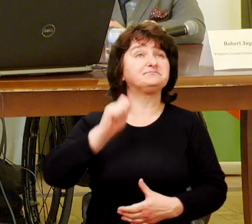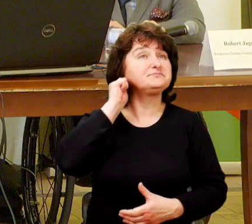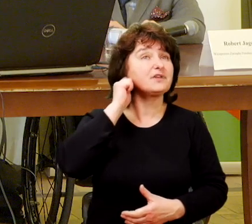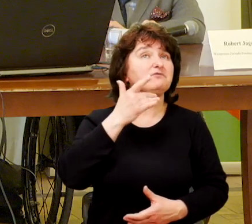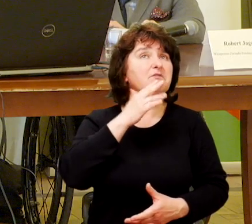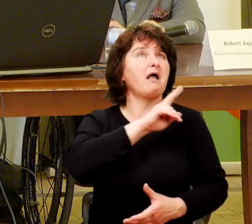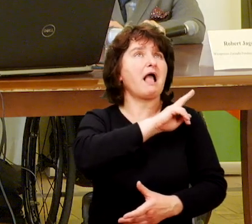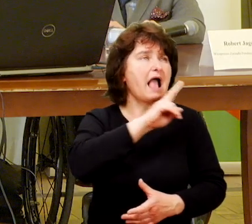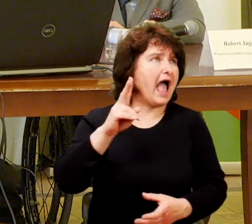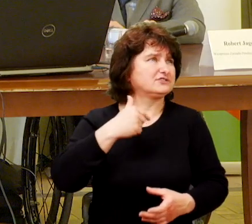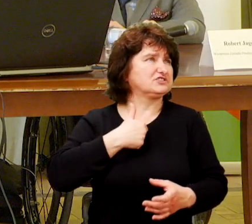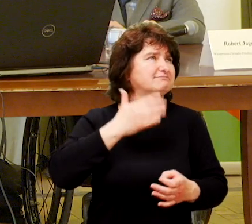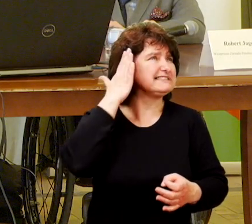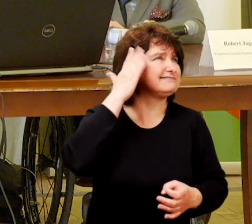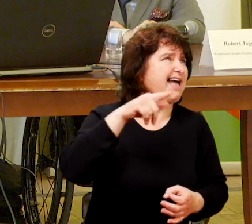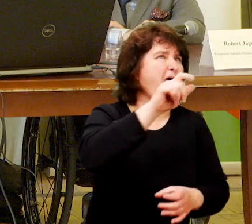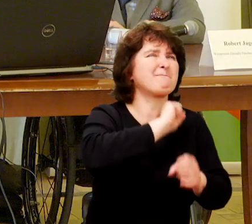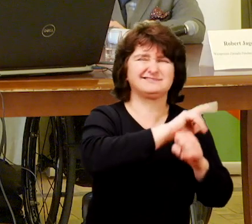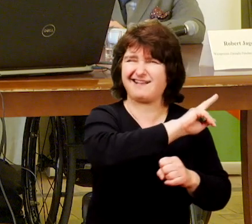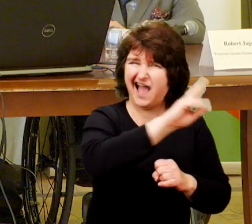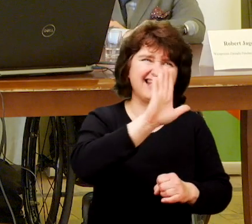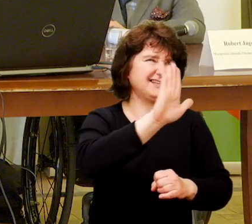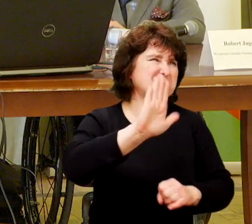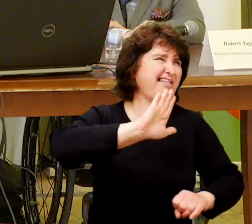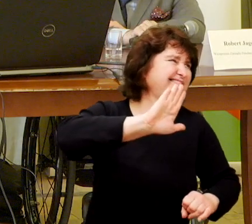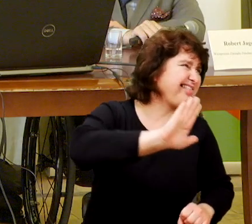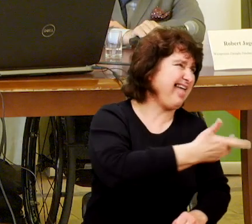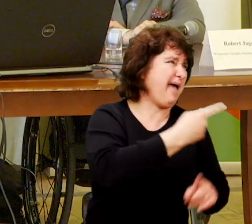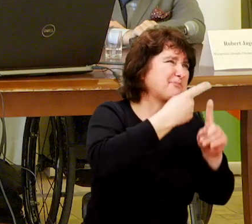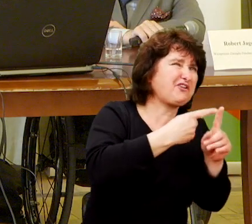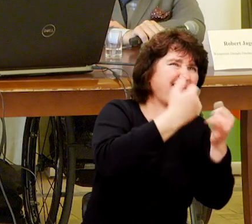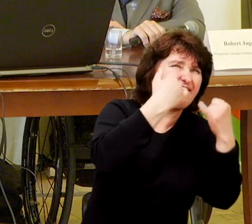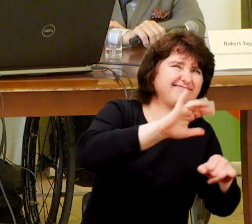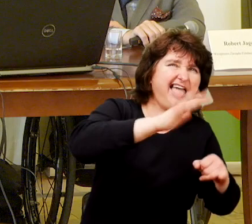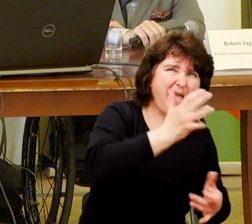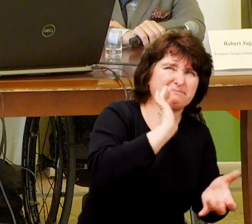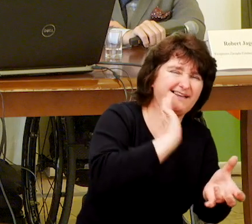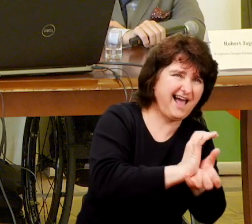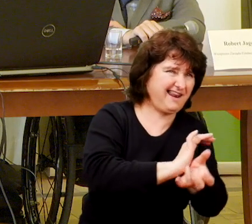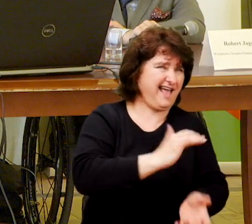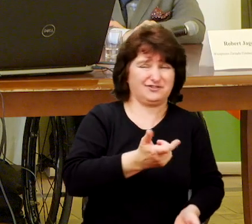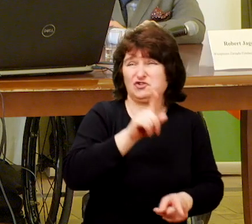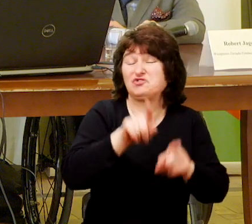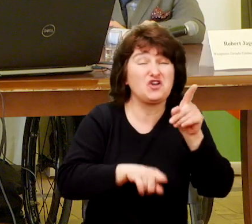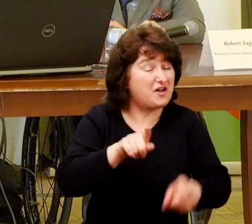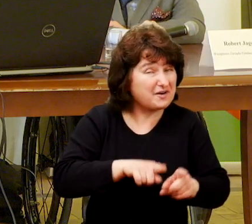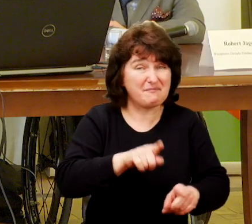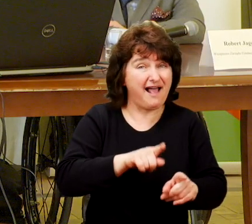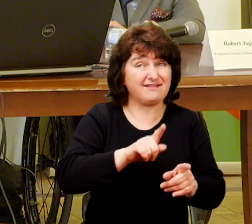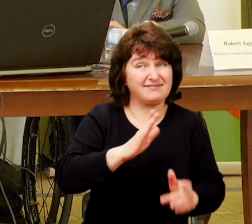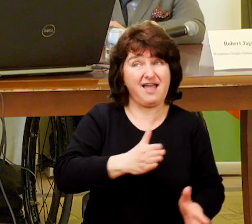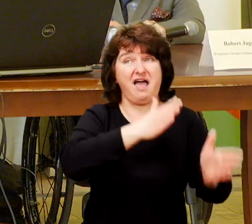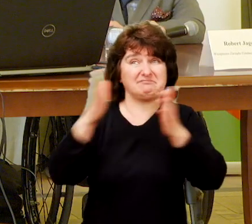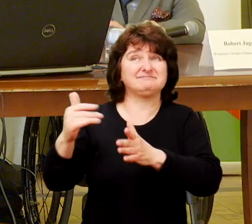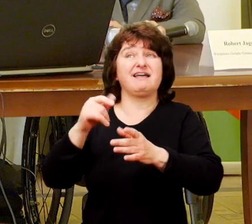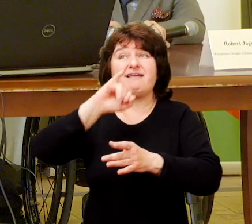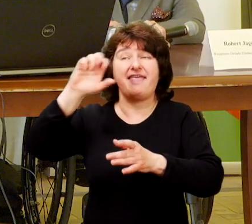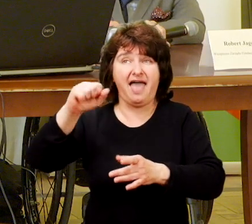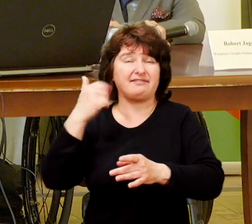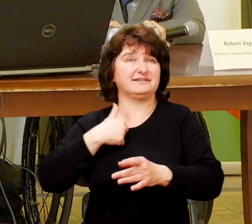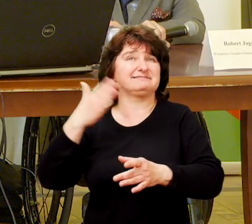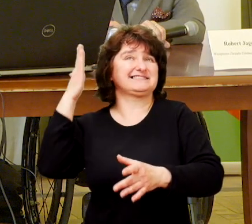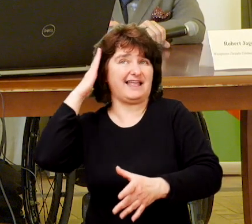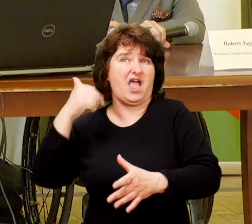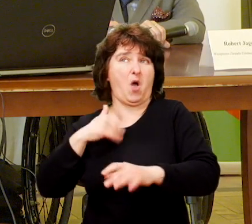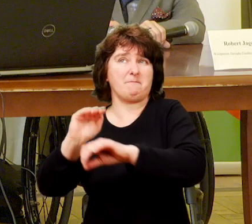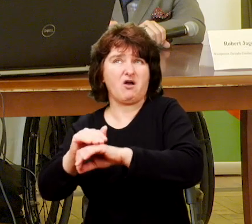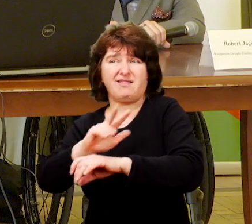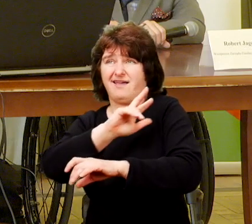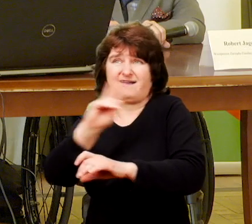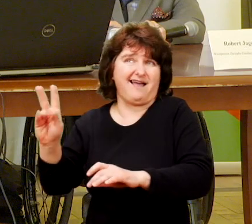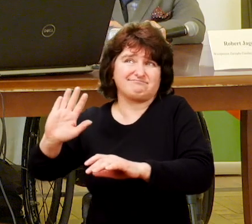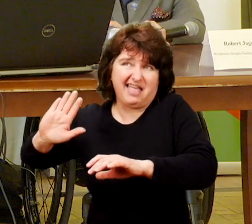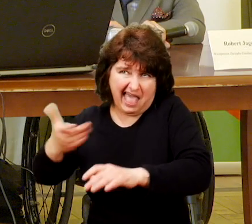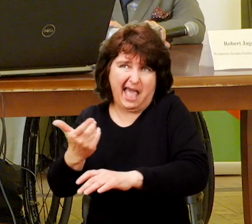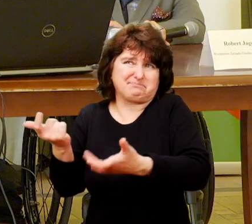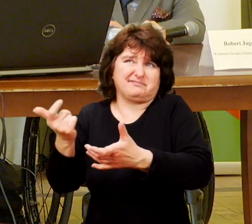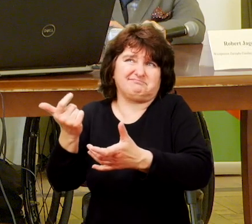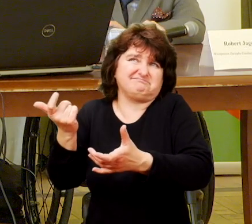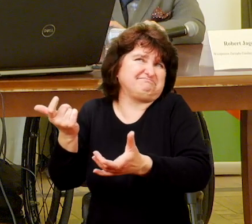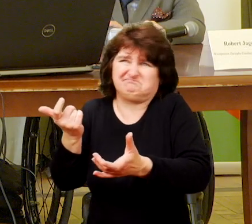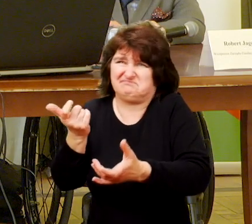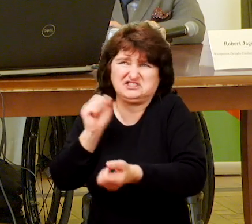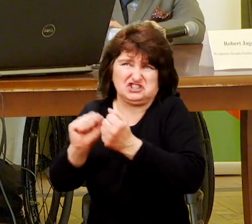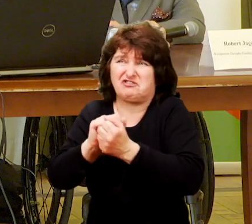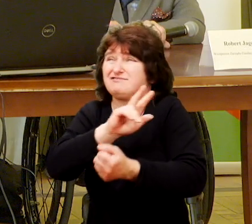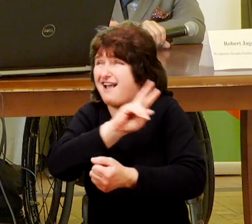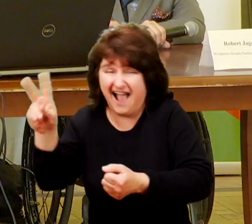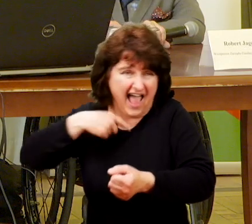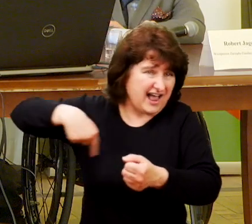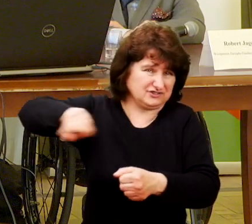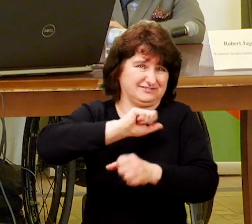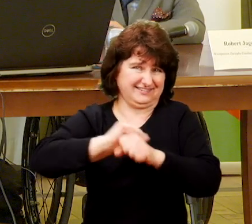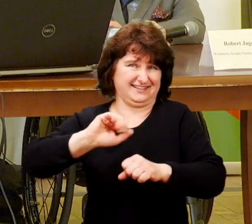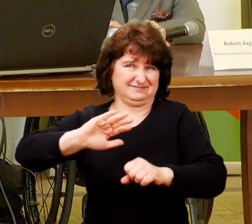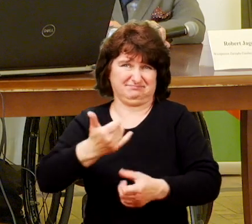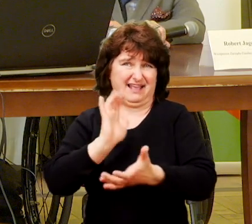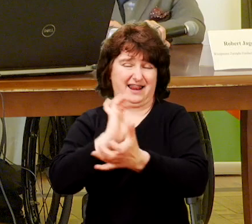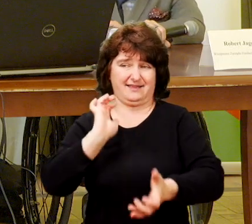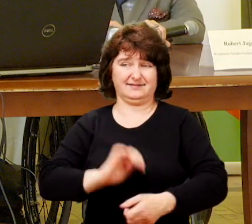Każdy mój znajomy jest, na pewien sposób, dziwny i w pewien sposób inny i to jest kolejny taki znajomy. Każdy ma swoje fetysze”